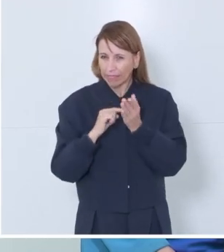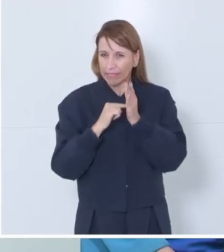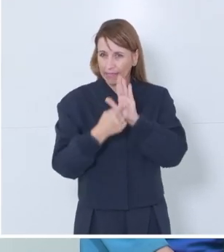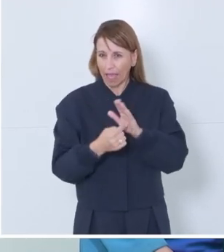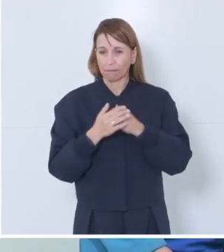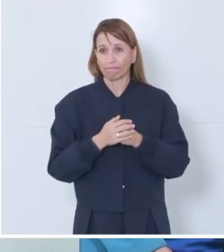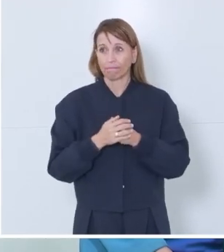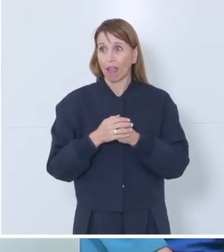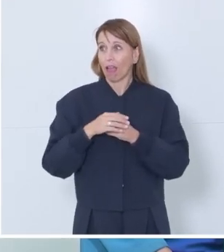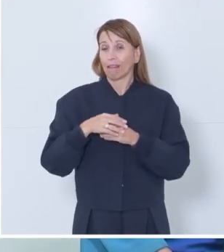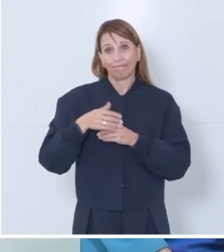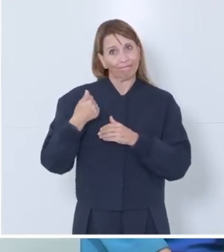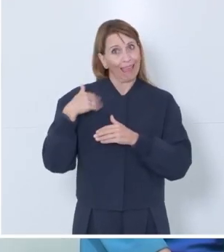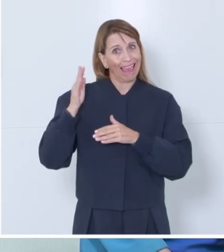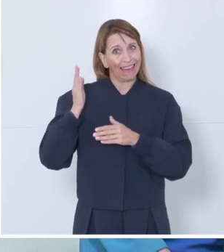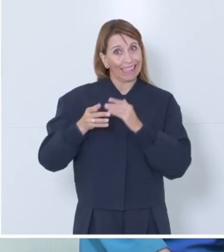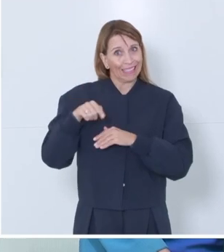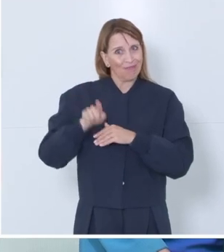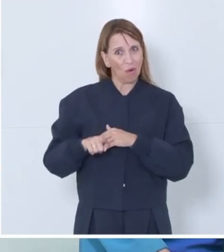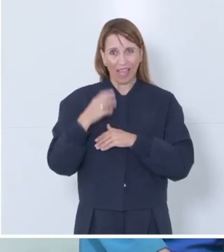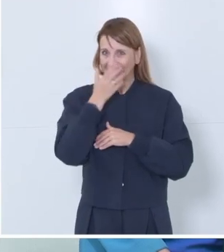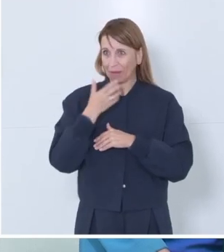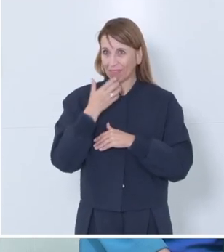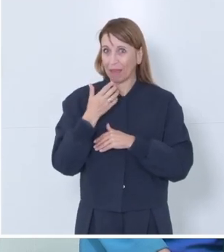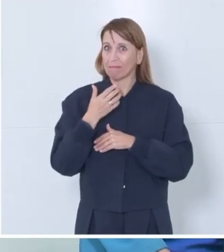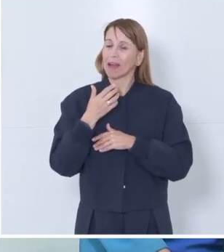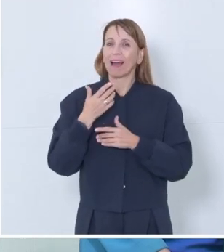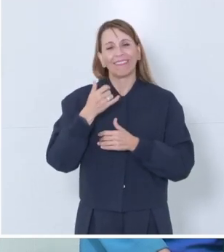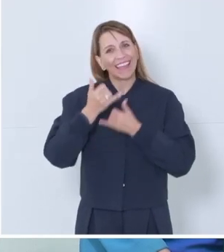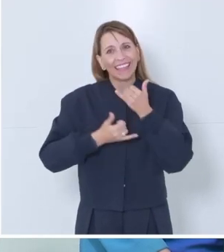Monat auch den Zivildiener des Jahres, eine jährliche Veranstaltung, die sich seit vielen